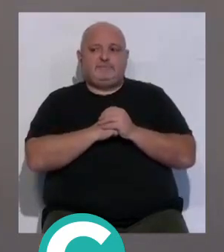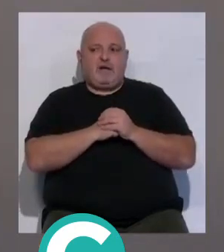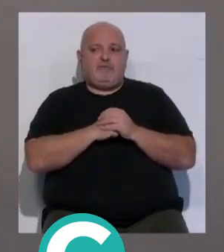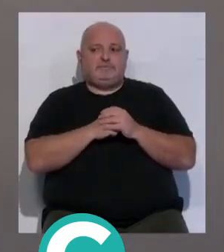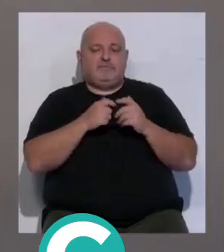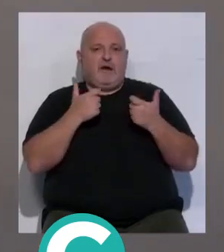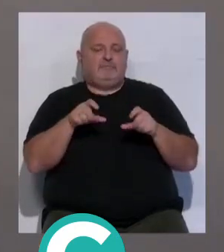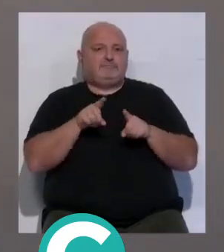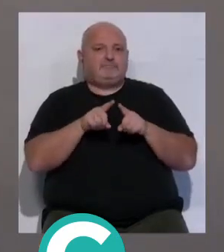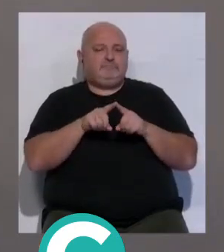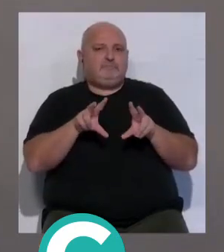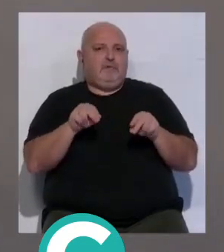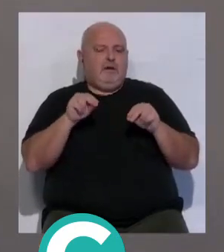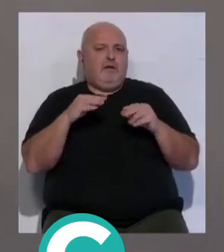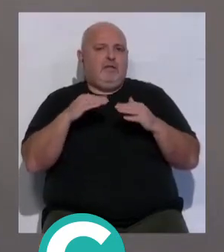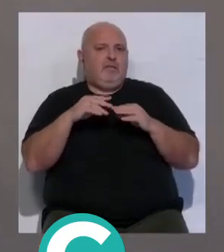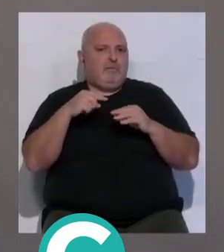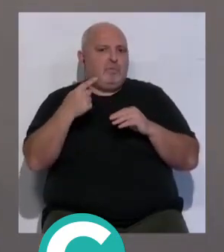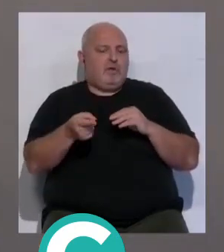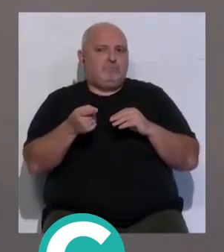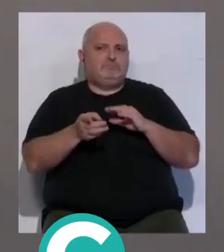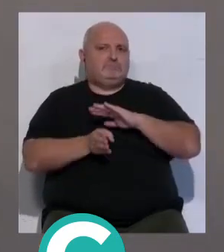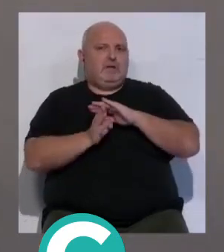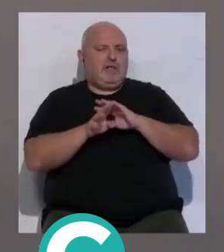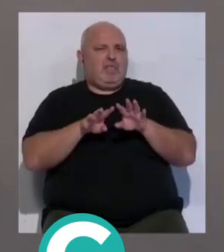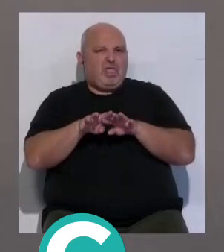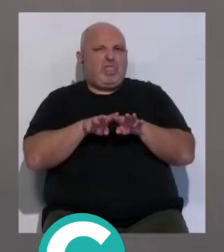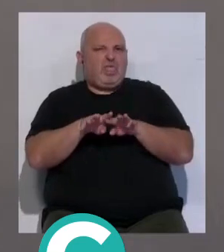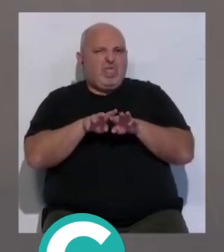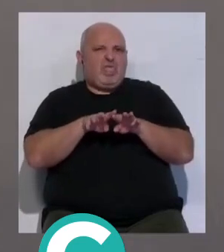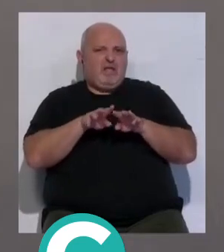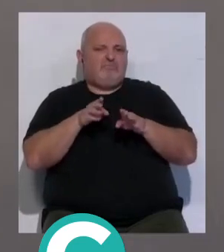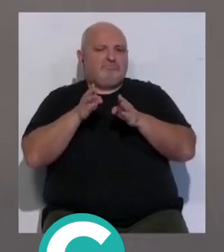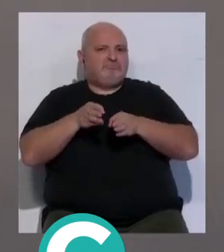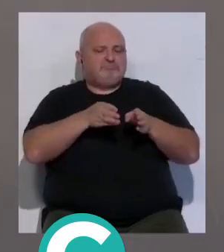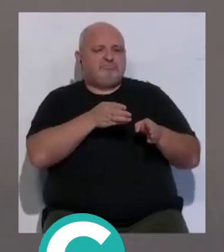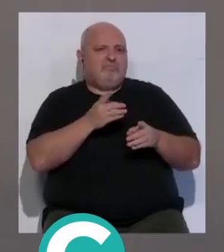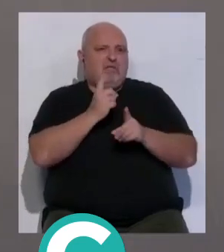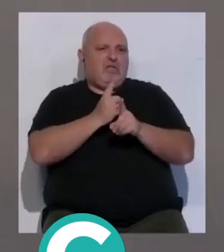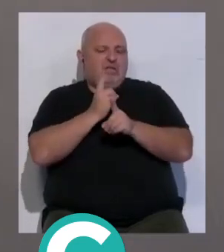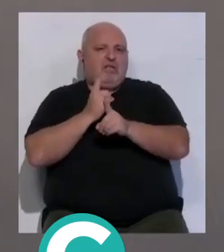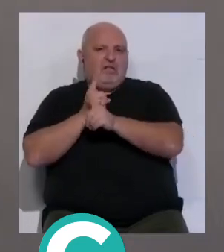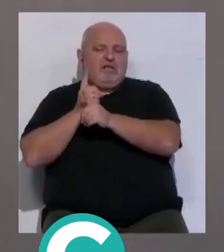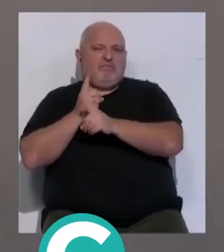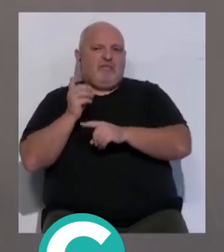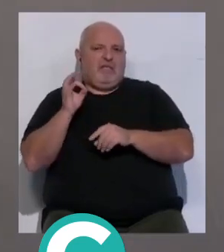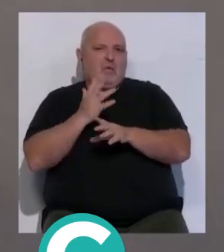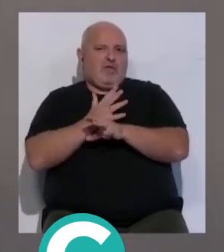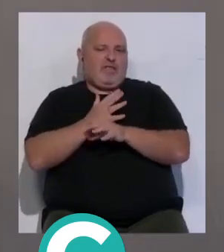parece que bueno ya terminó el partido estás demostrando con atacando la figura de kylian